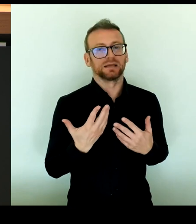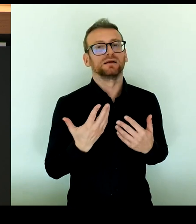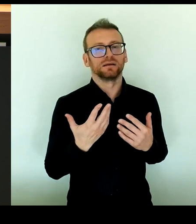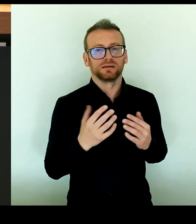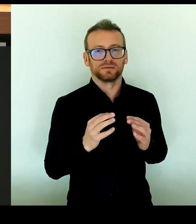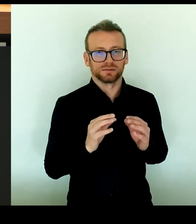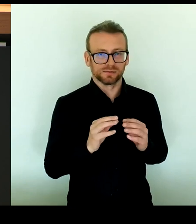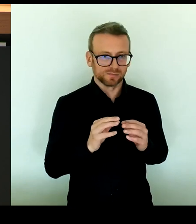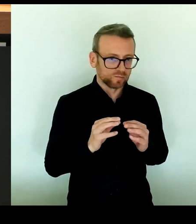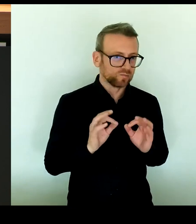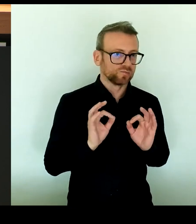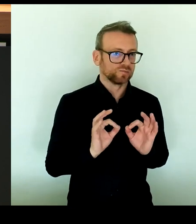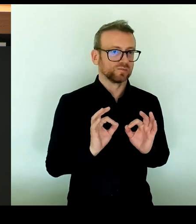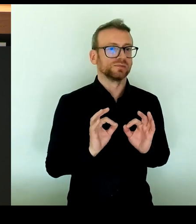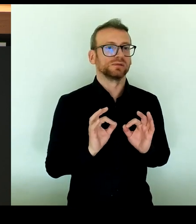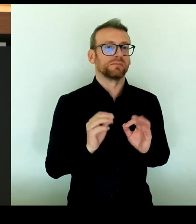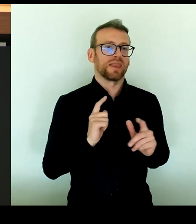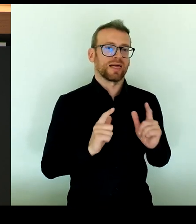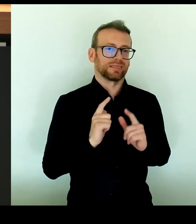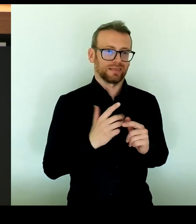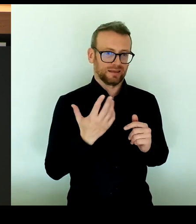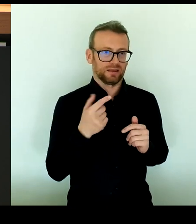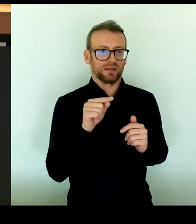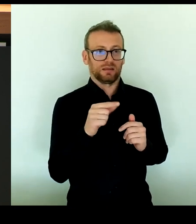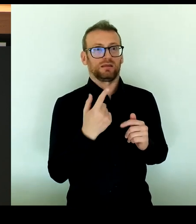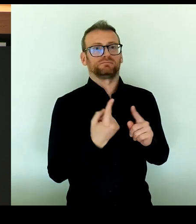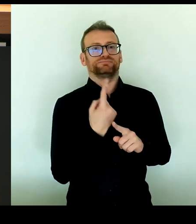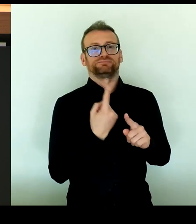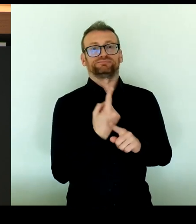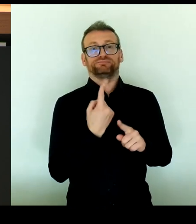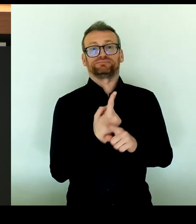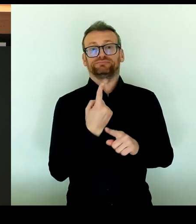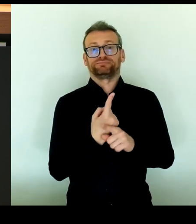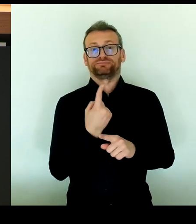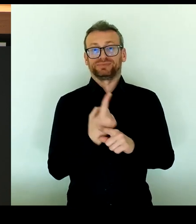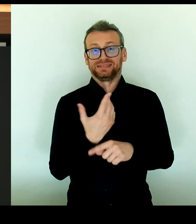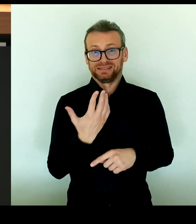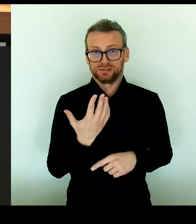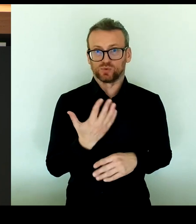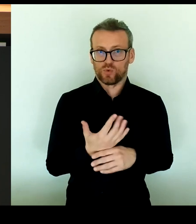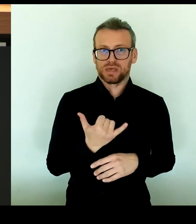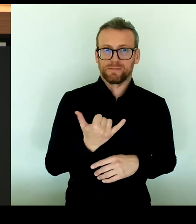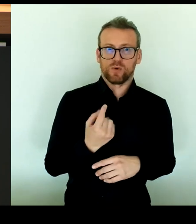Der Probelauf soll wissenschaftlich evaluiert werden. Nun ist die Ausstattung mit Body Cams